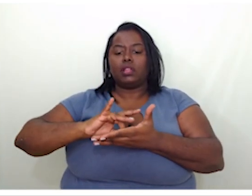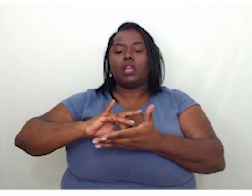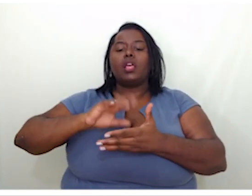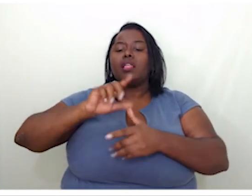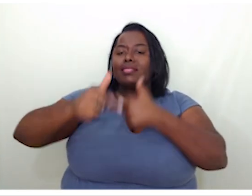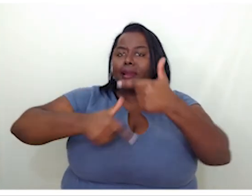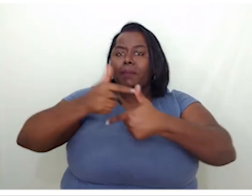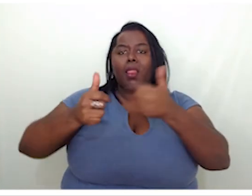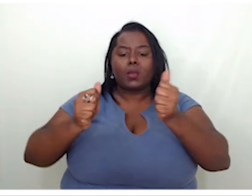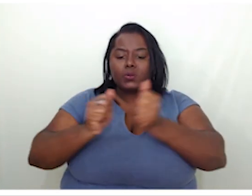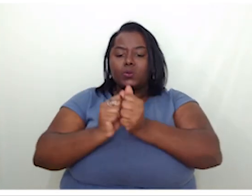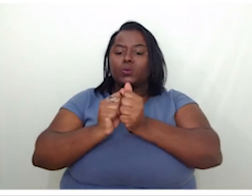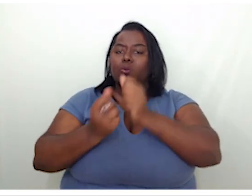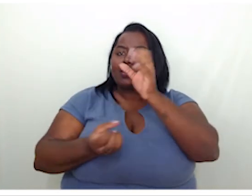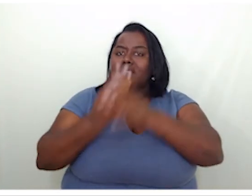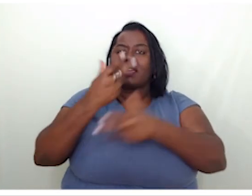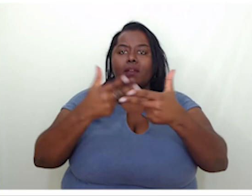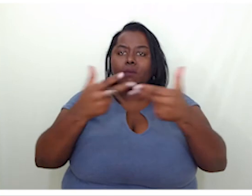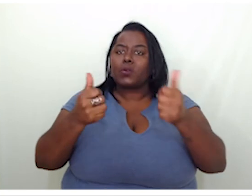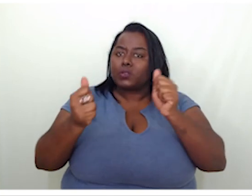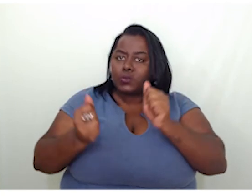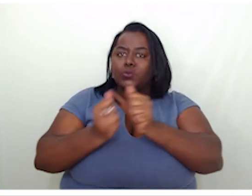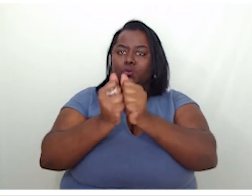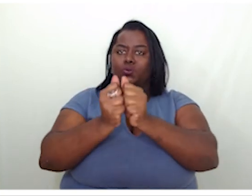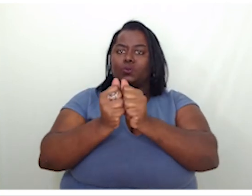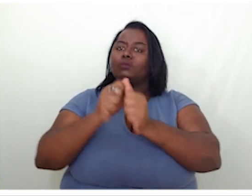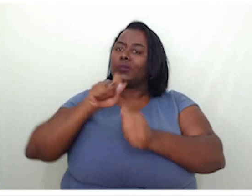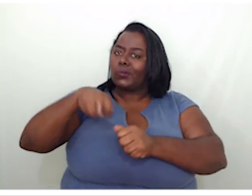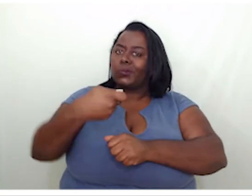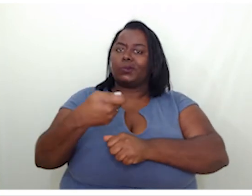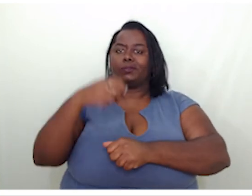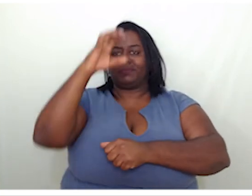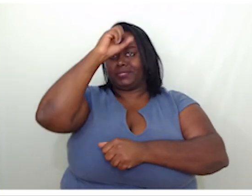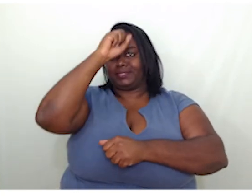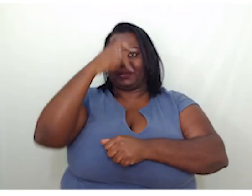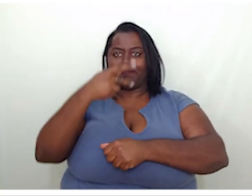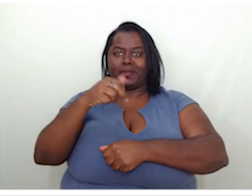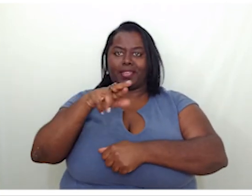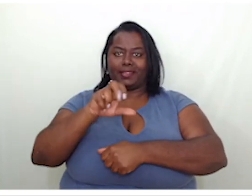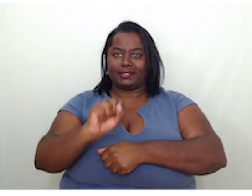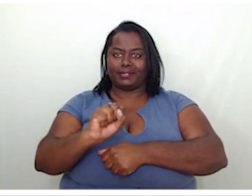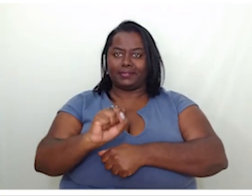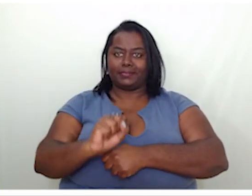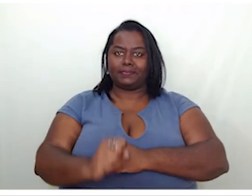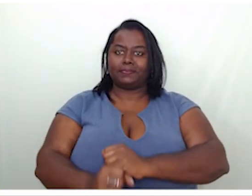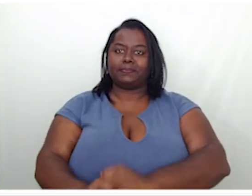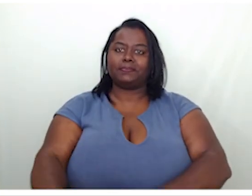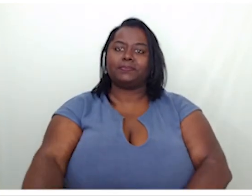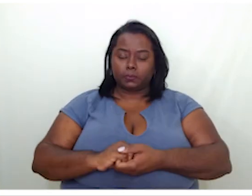De acuerdo con nuestros descubrimientos sobre las posibilidades sociales y cognitivas,